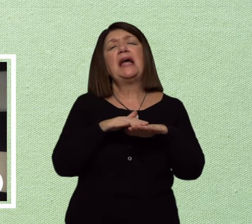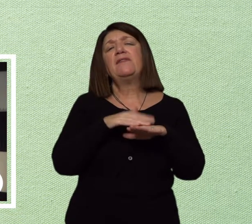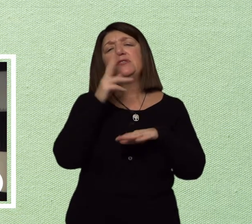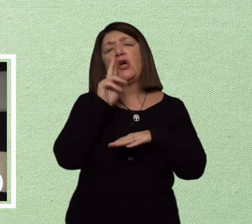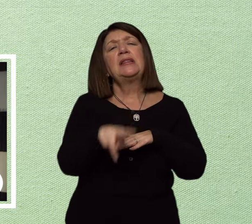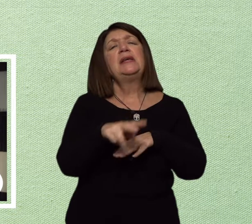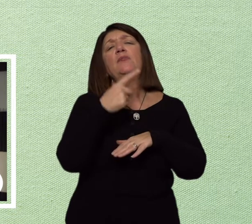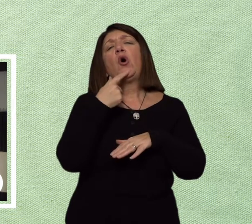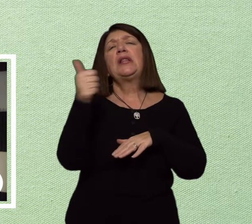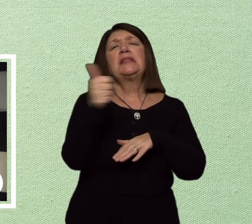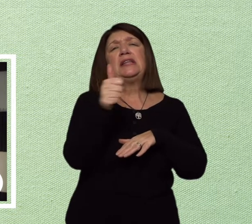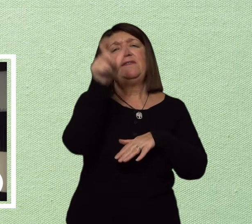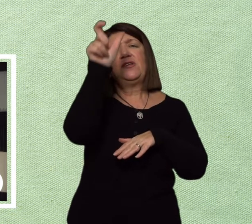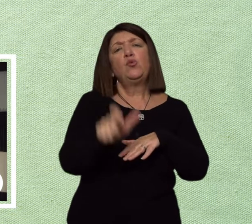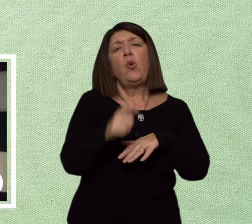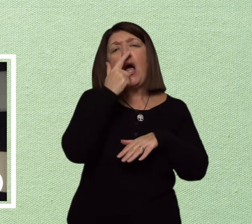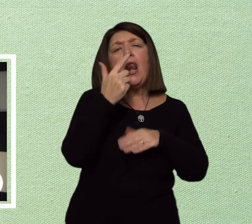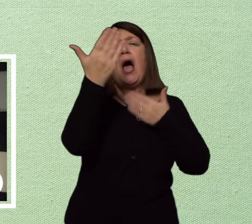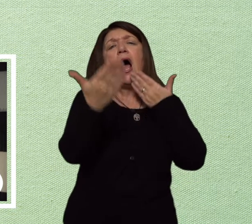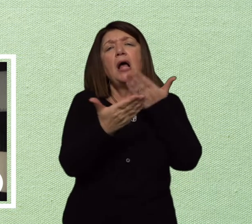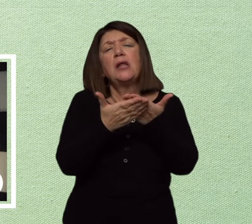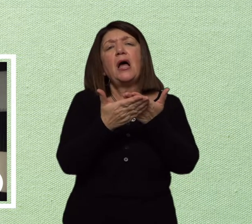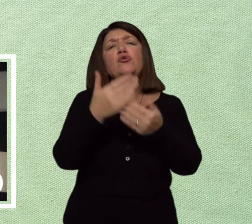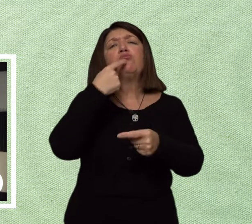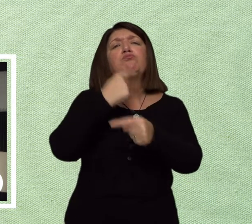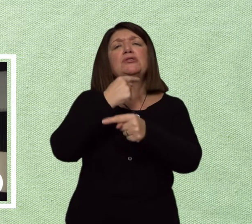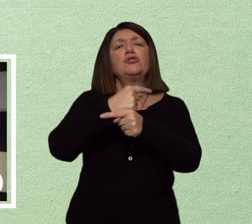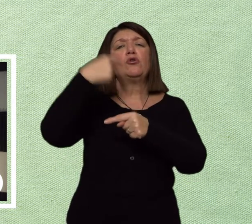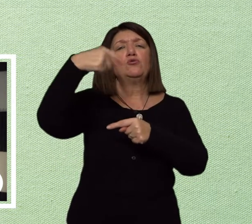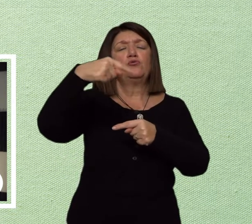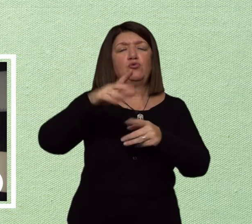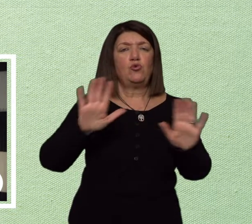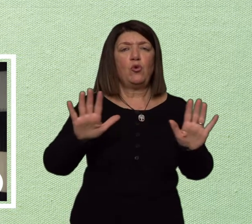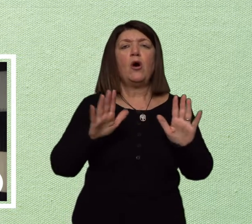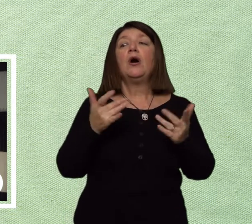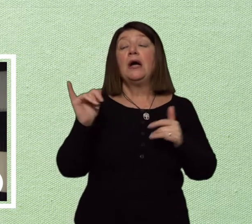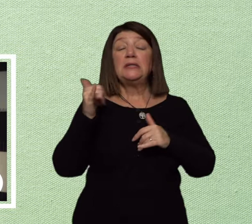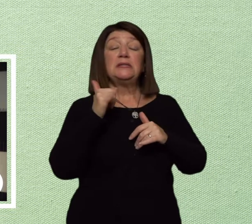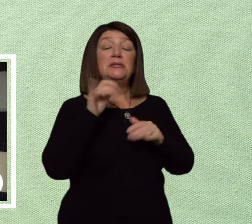usare questo termine, sicuramente è comunque necessario partire dalla base, avere comunque